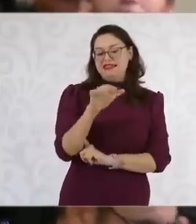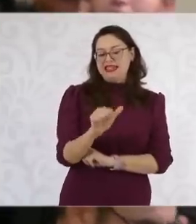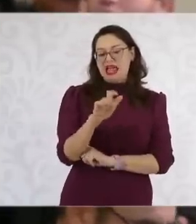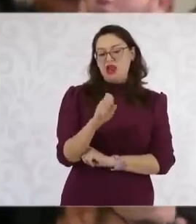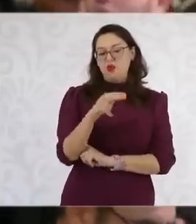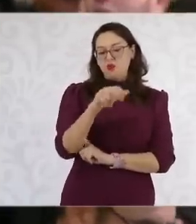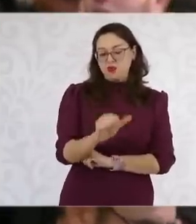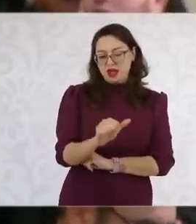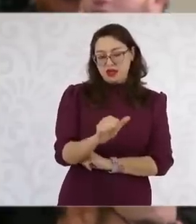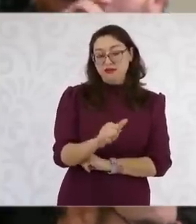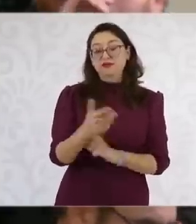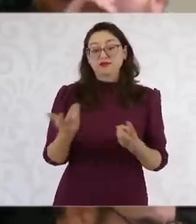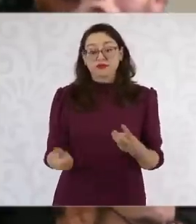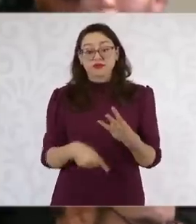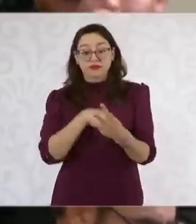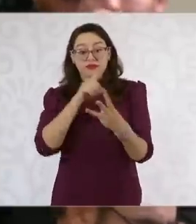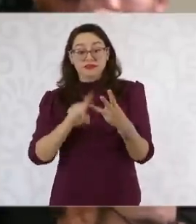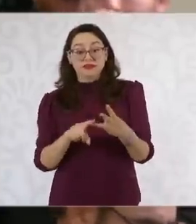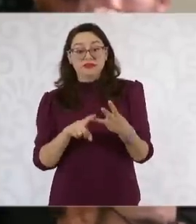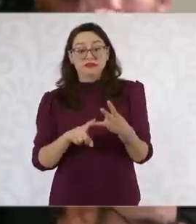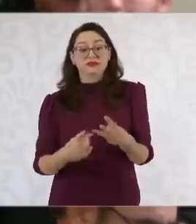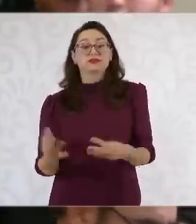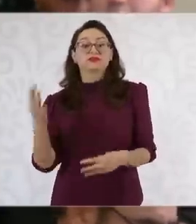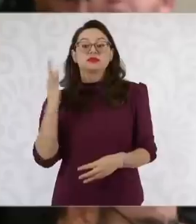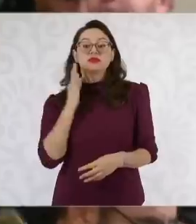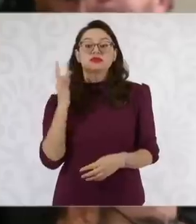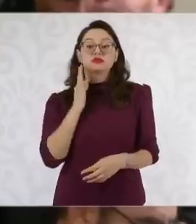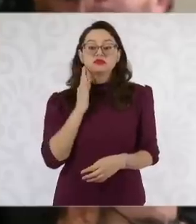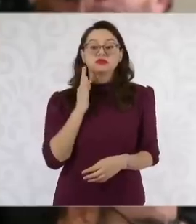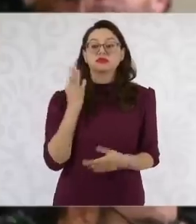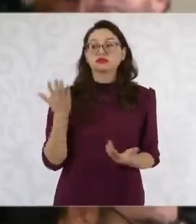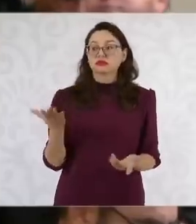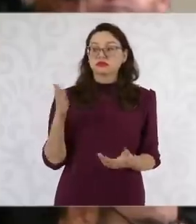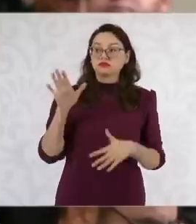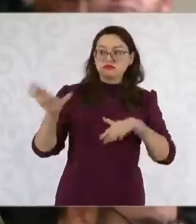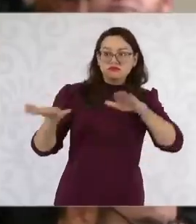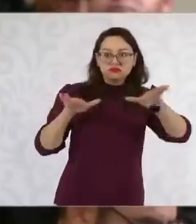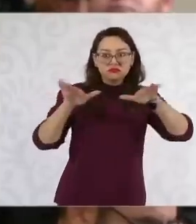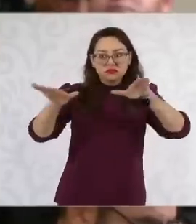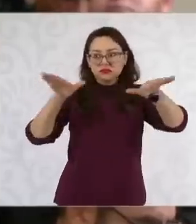Federal iba a solicitar la fiscalía precisamente si hay algunas otras carpetas de investigación